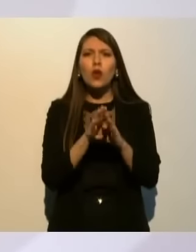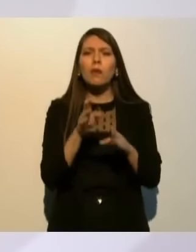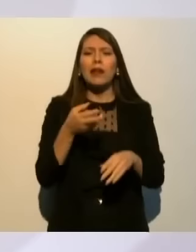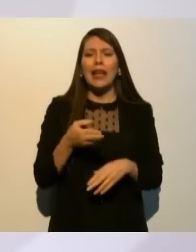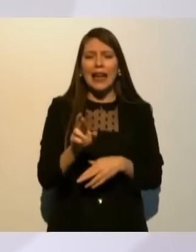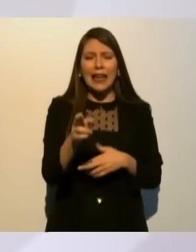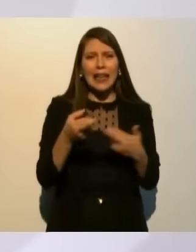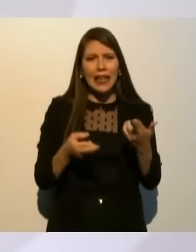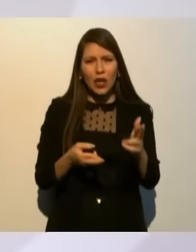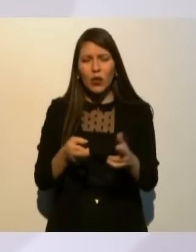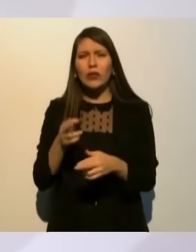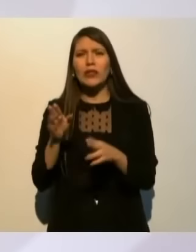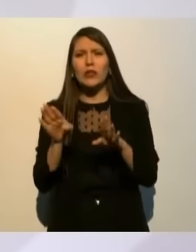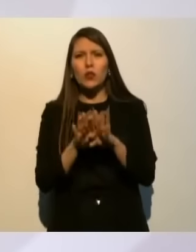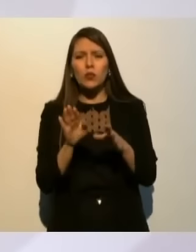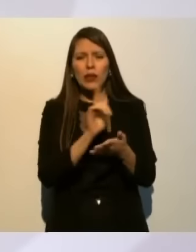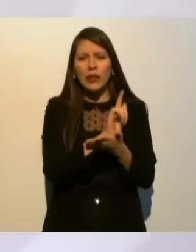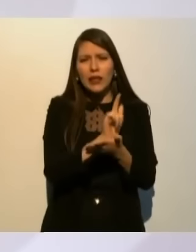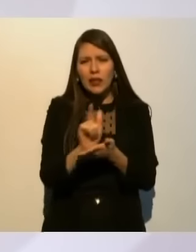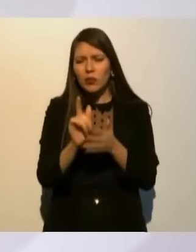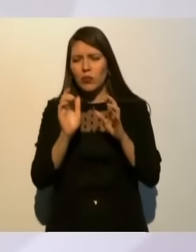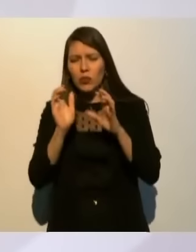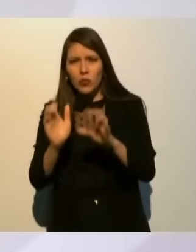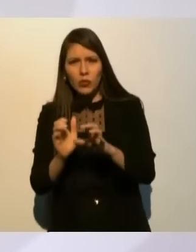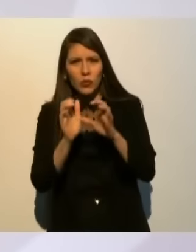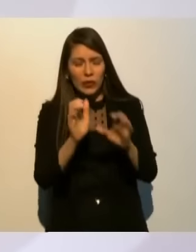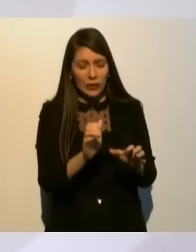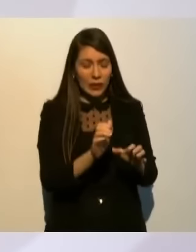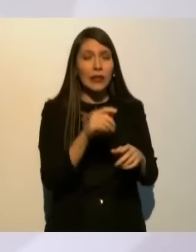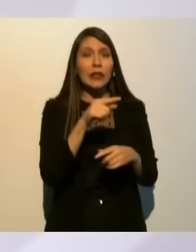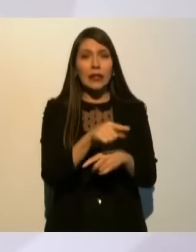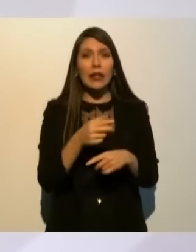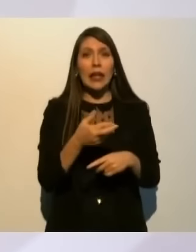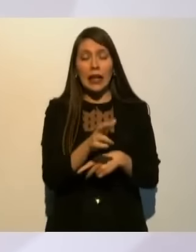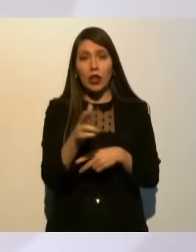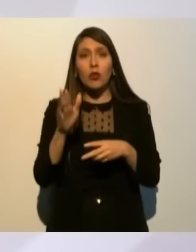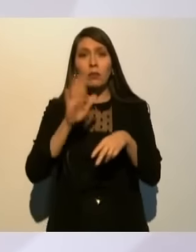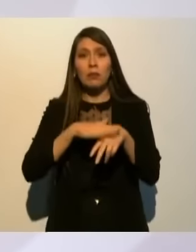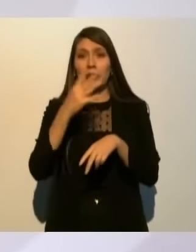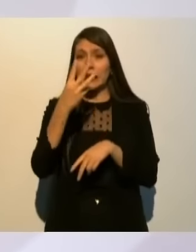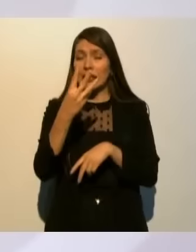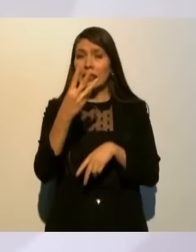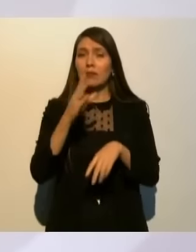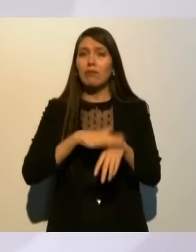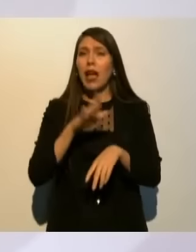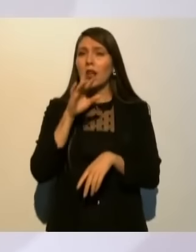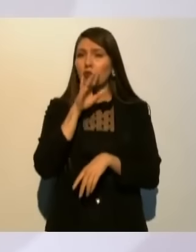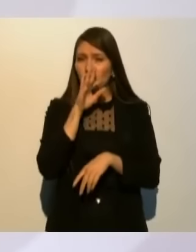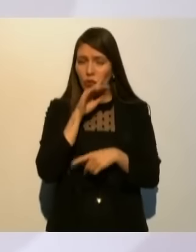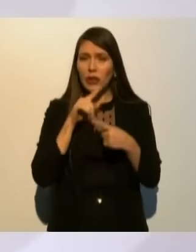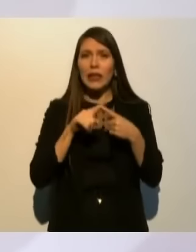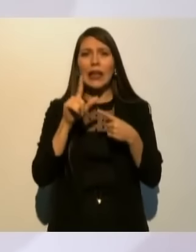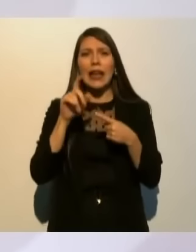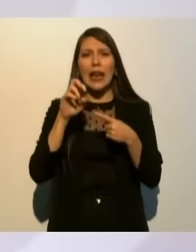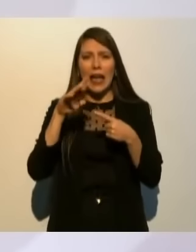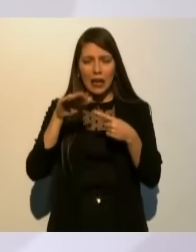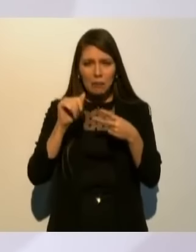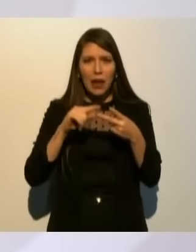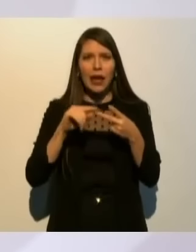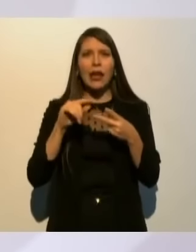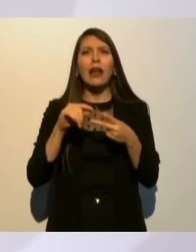vamos a iniciar con Los Tres Ríos más contaminados del país el río Lerma Santiago el Río Atoyac y